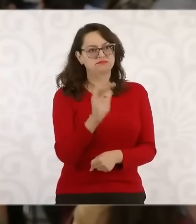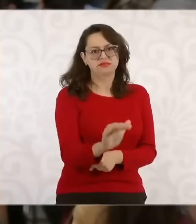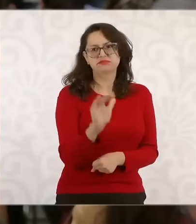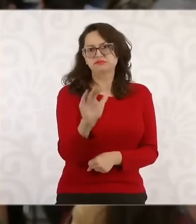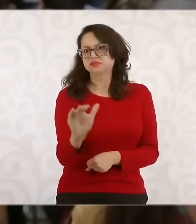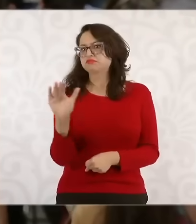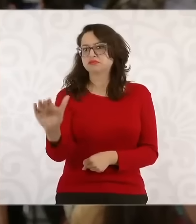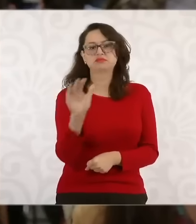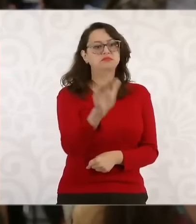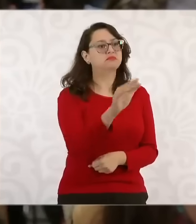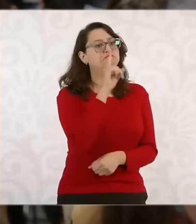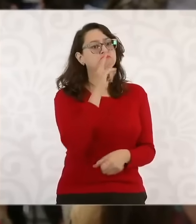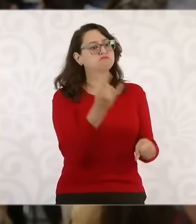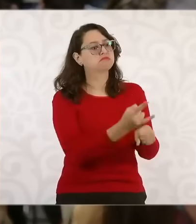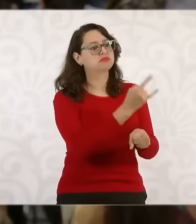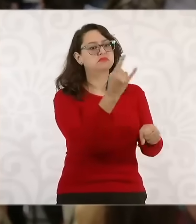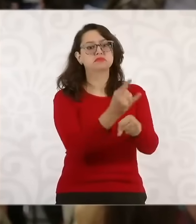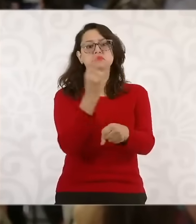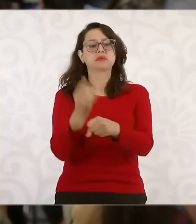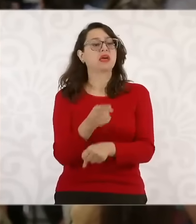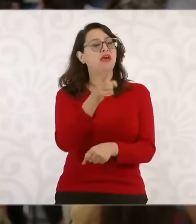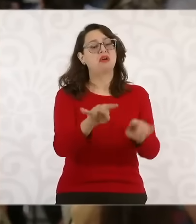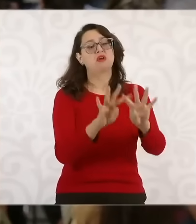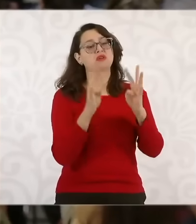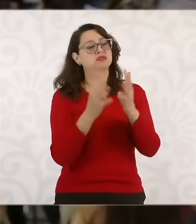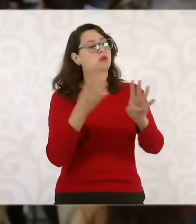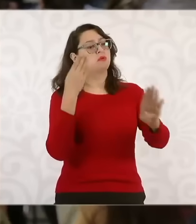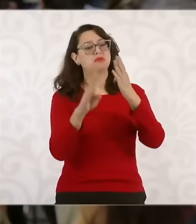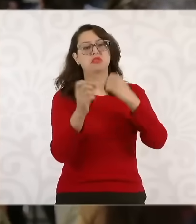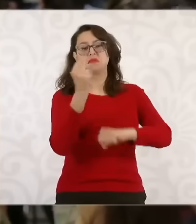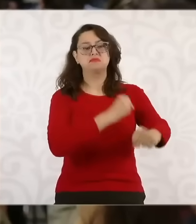suscribe se han estrellado con la misma actitud del Consejo Mundial de Boxeo, del que se esperaría